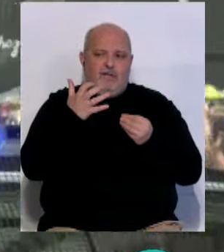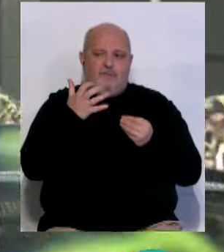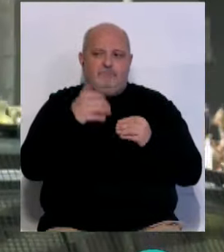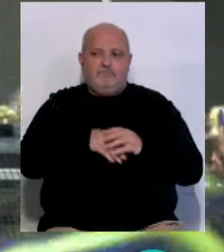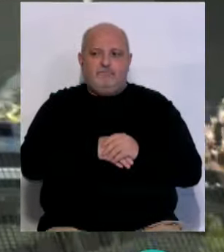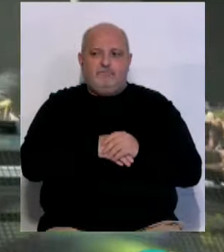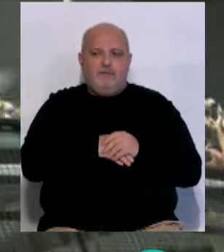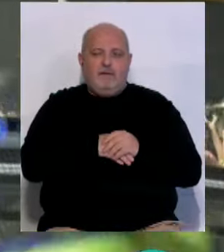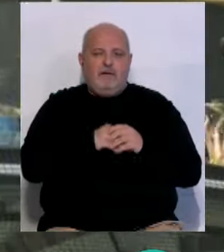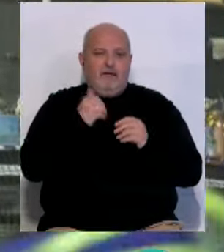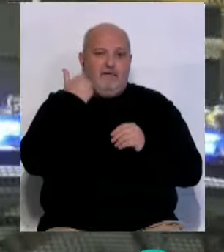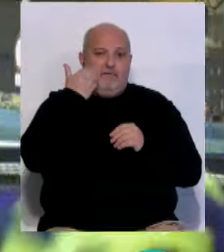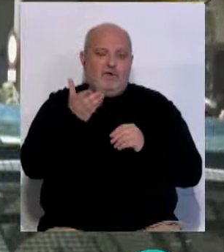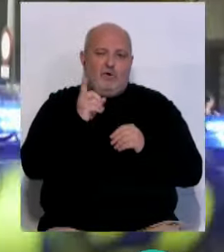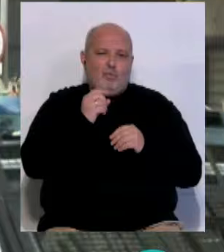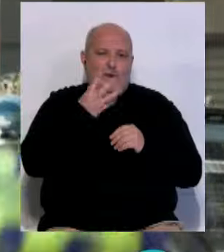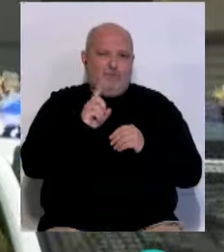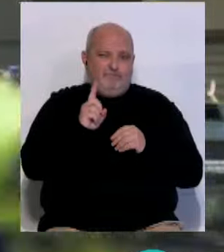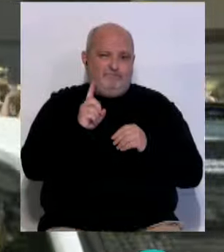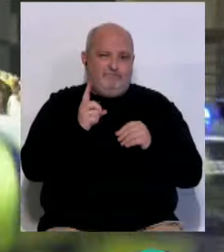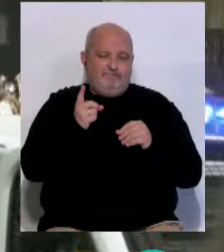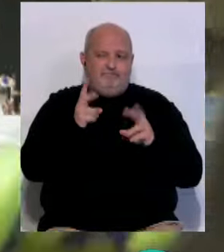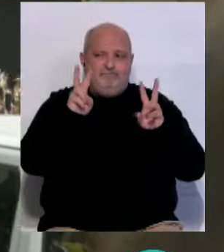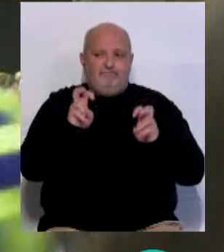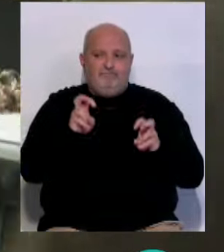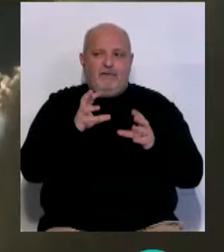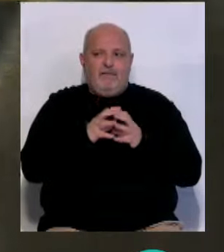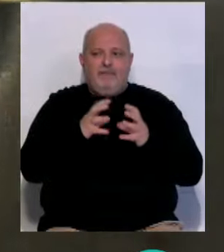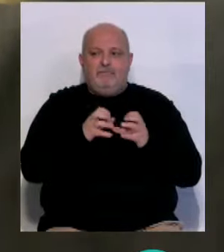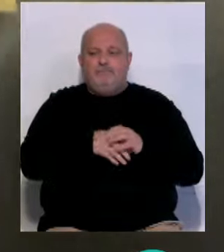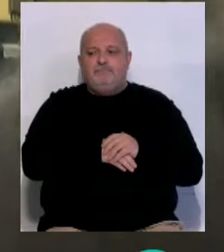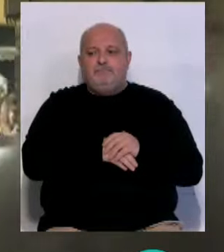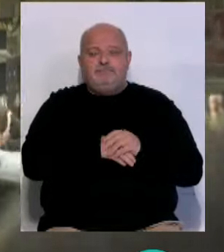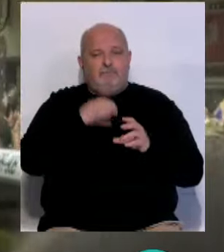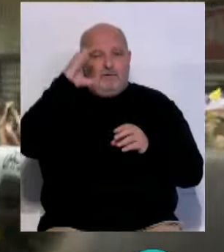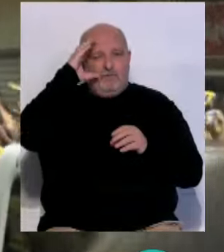se va a poner feo y no es ni mucho menos lo que lo que deseamos ya se escucharon cánticos contra